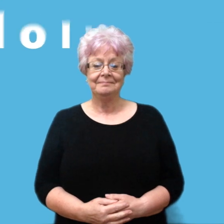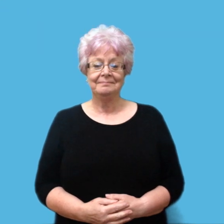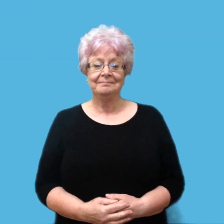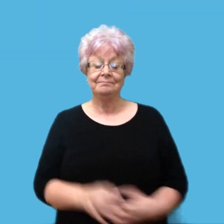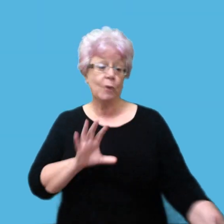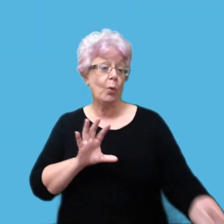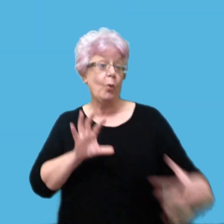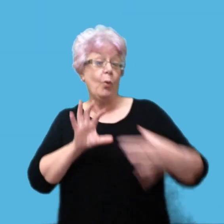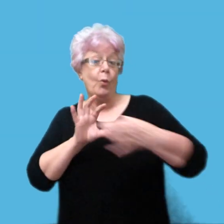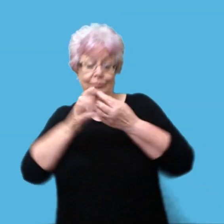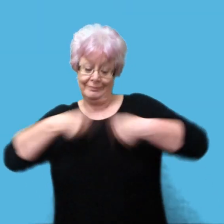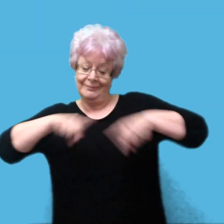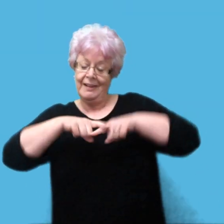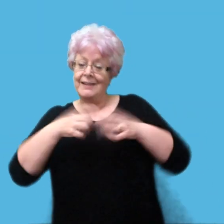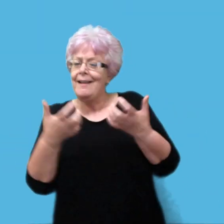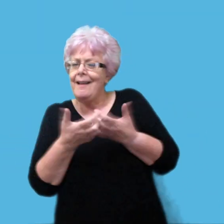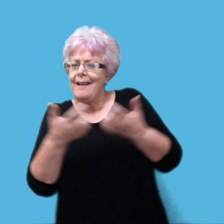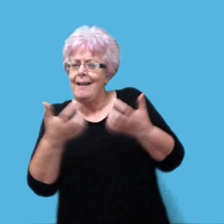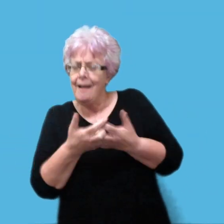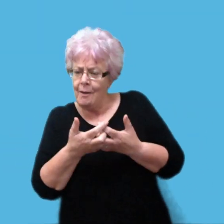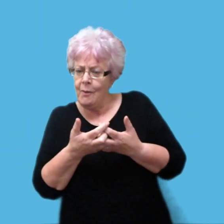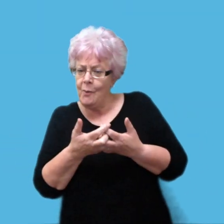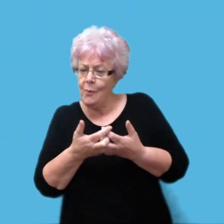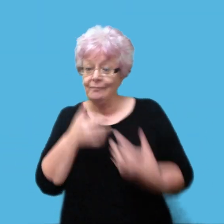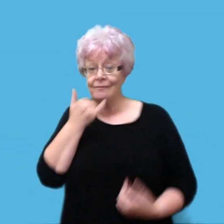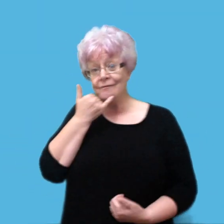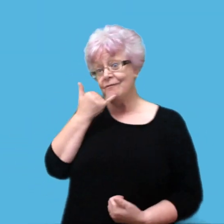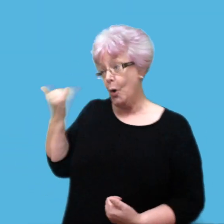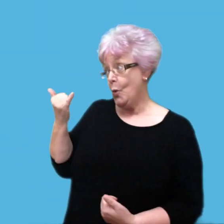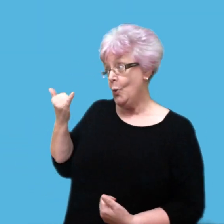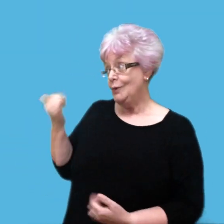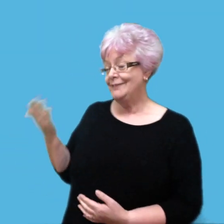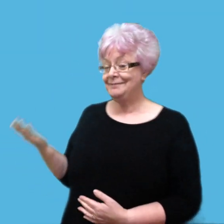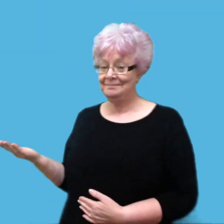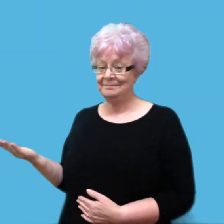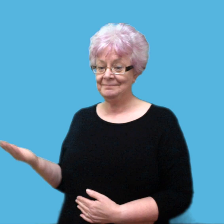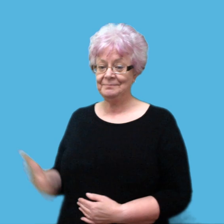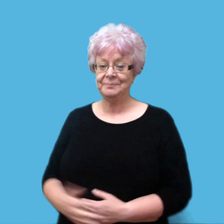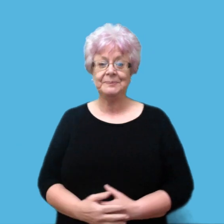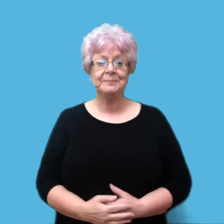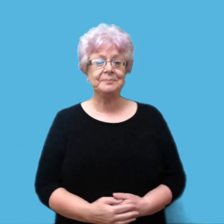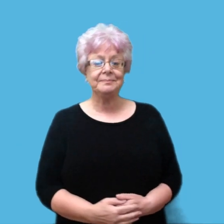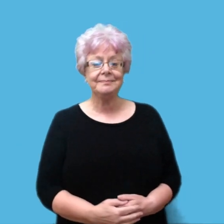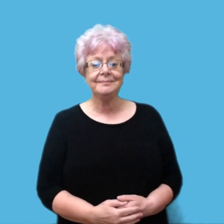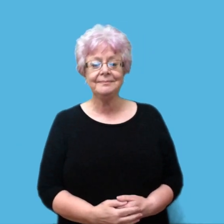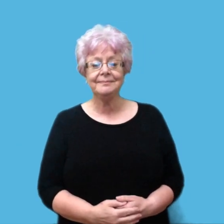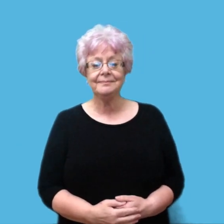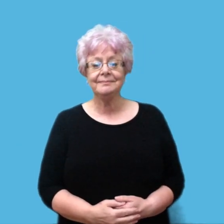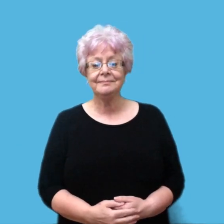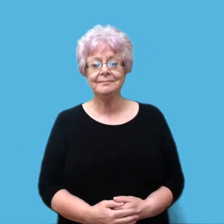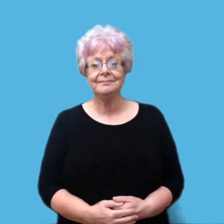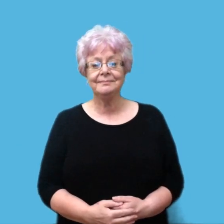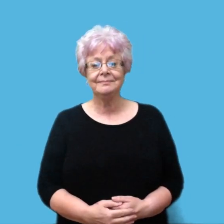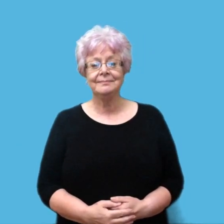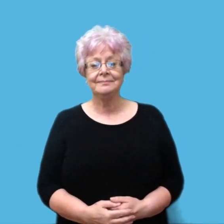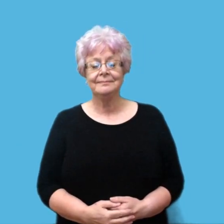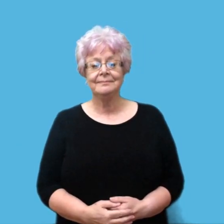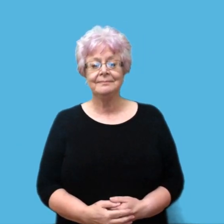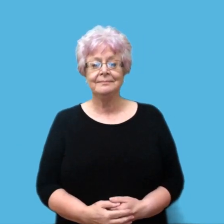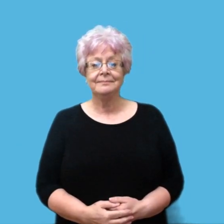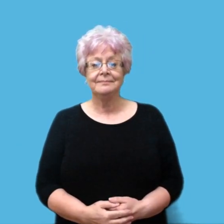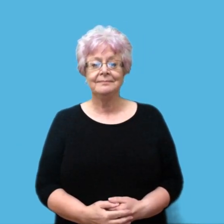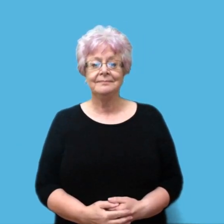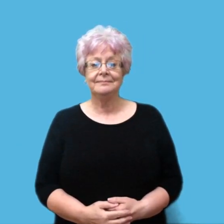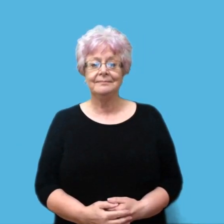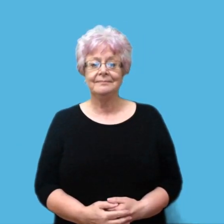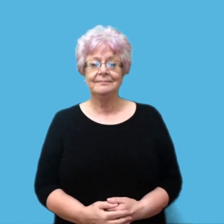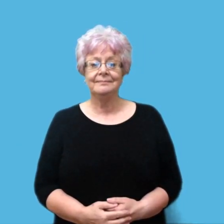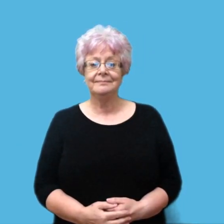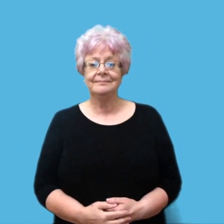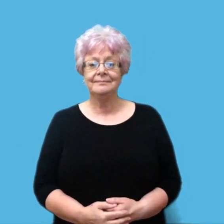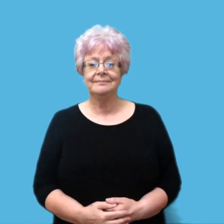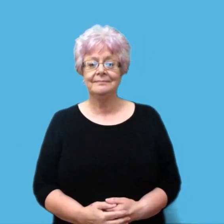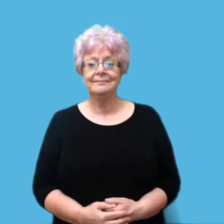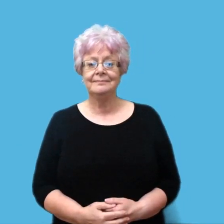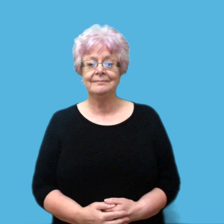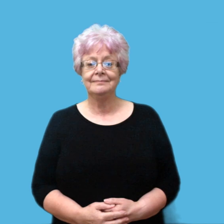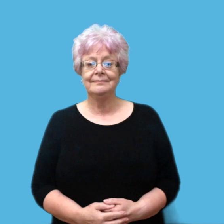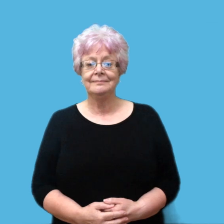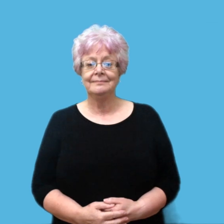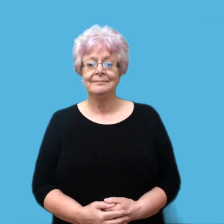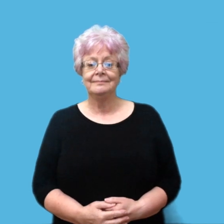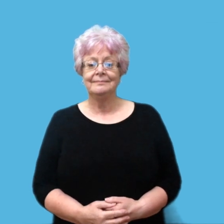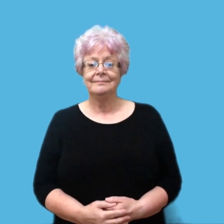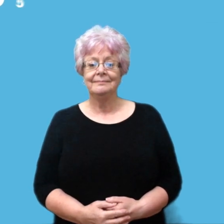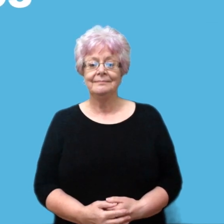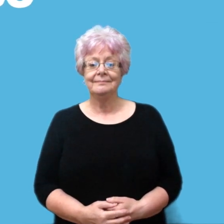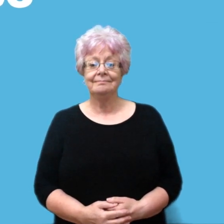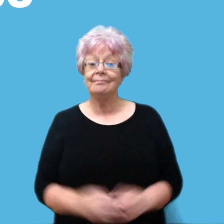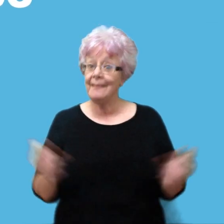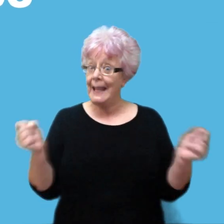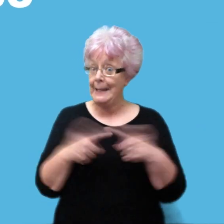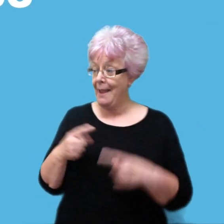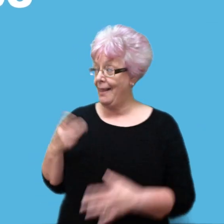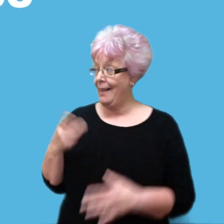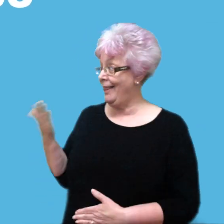neu cysylltwch â ni ar (029) 2048 5722 neu 07973 725 335,